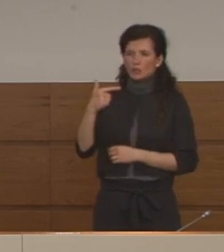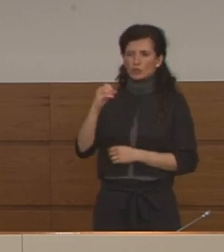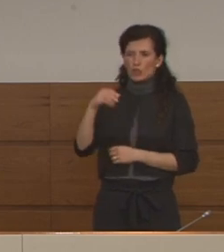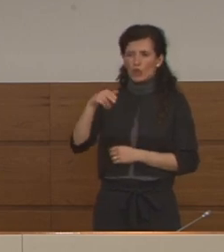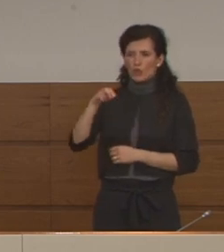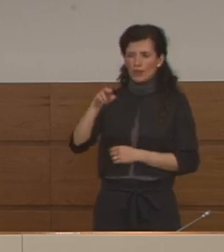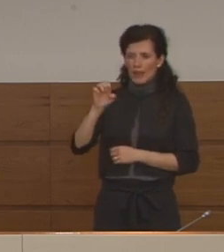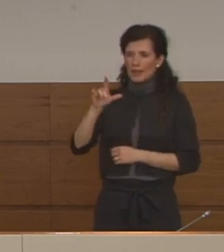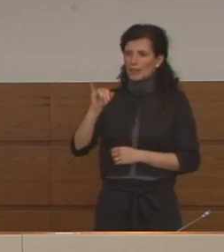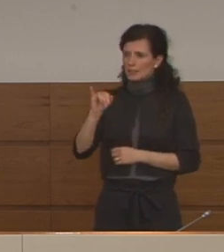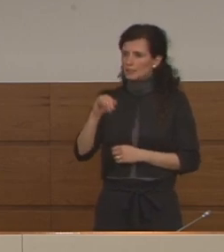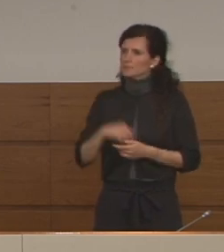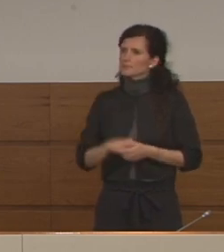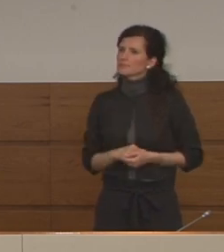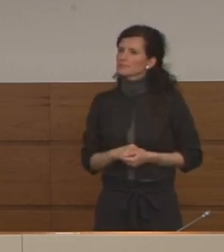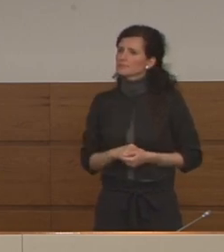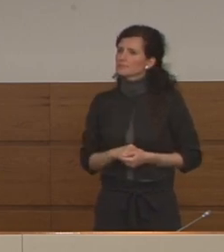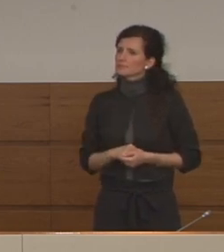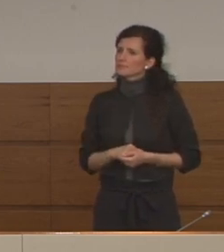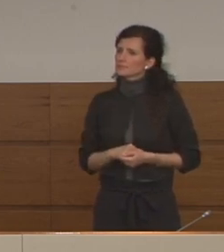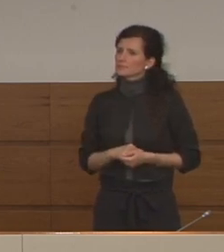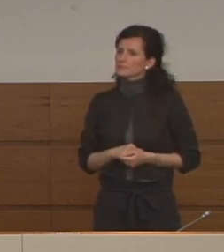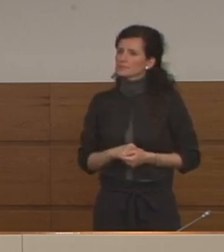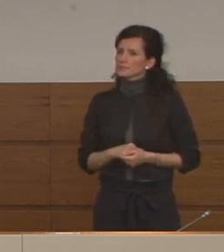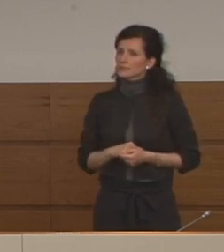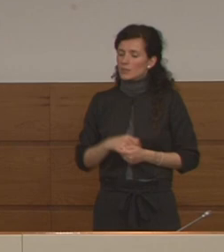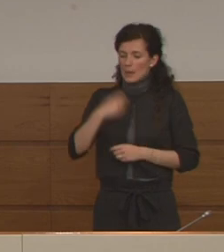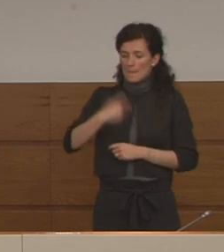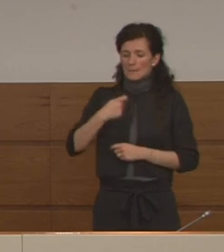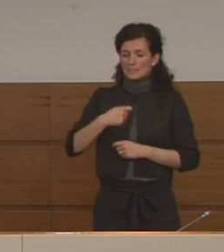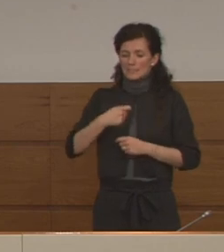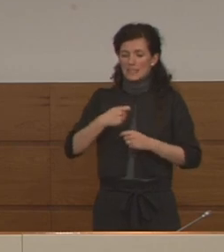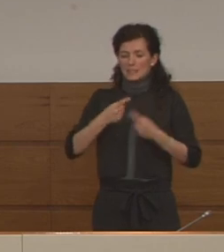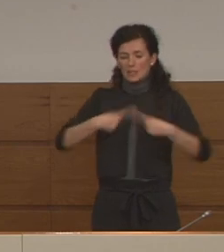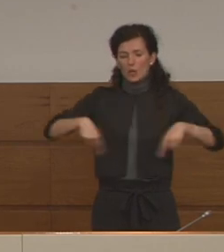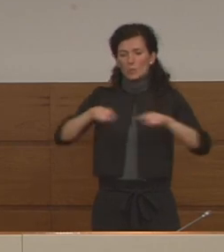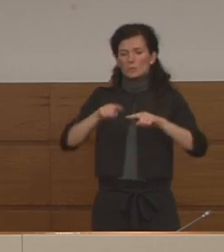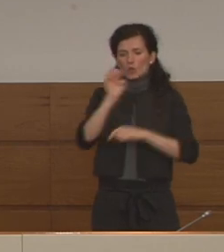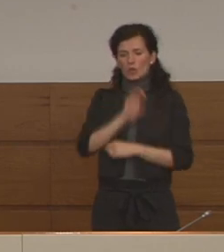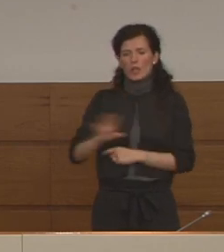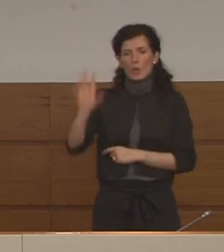L'altro giorno la Presidente della Commissione Europea ha dichiarato che